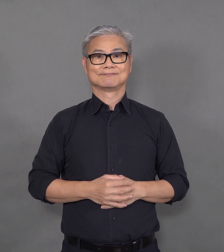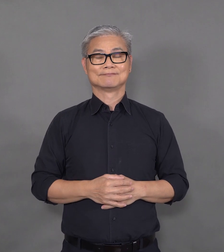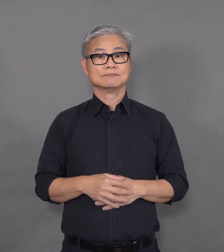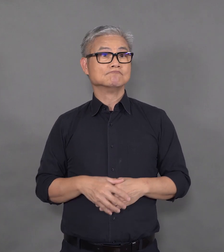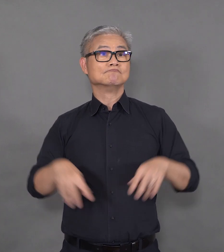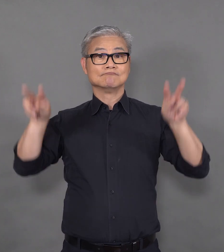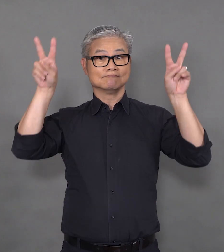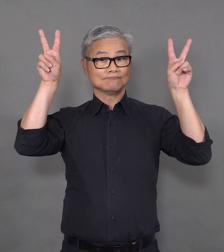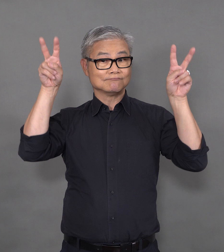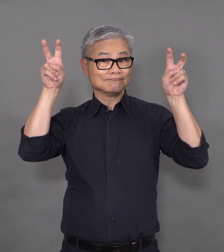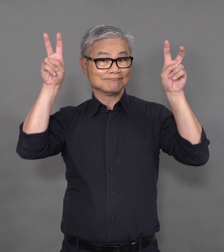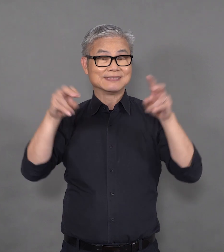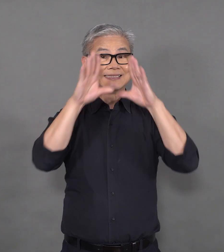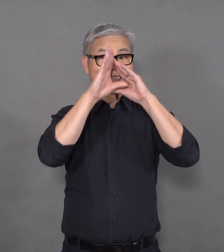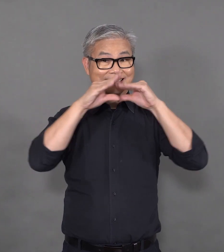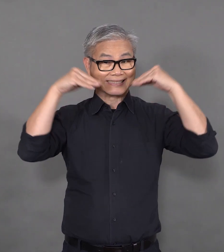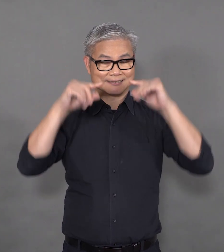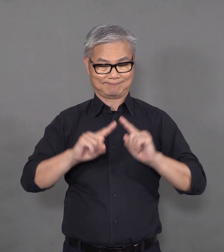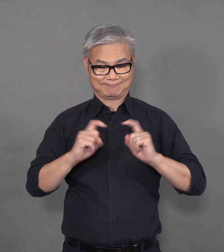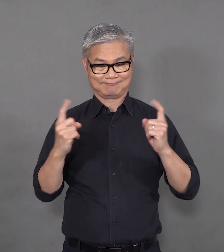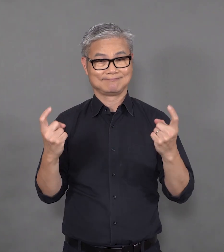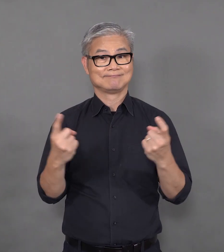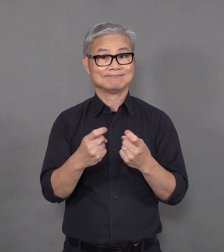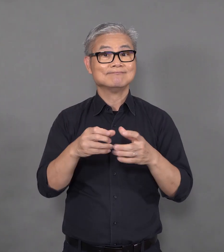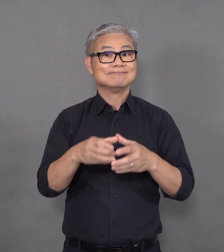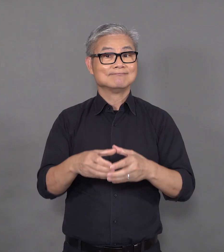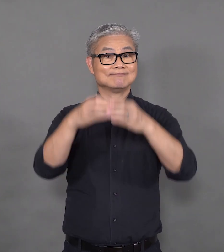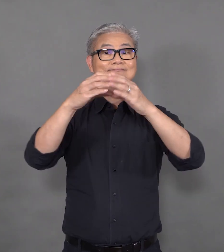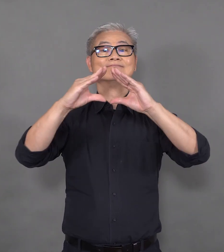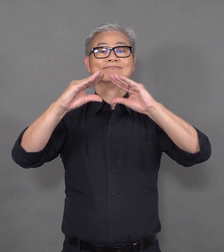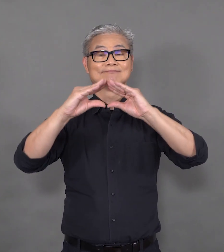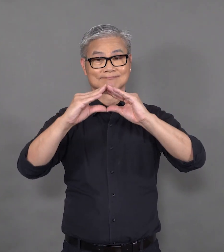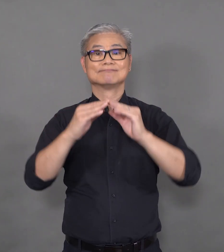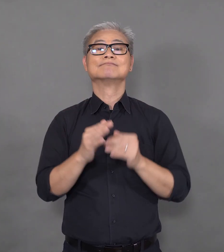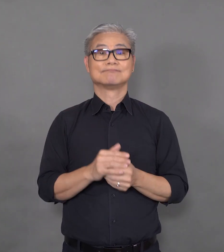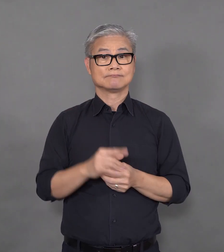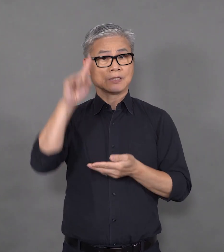《微笑の堡壘》將於